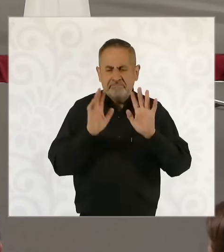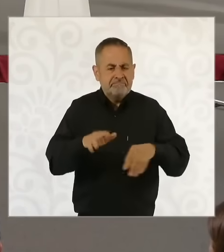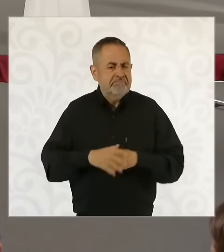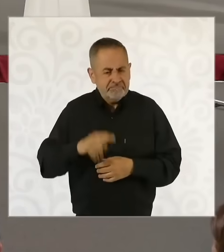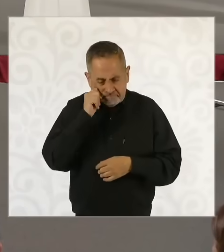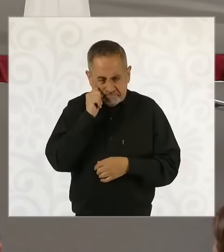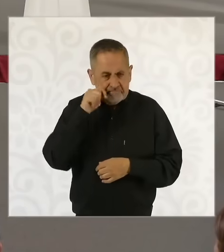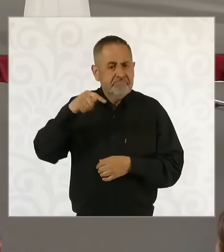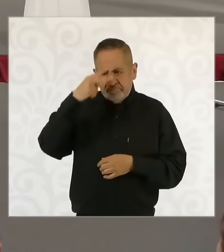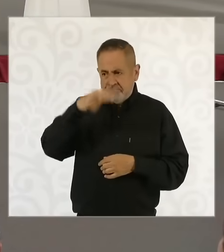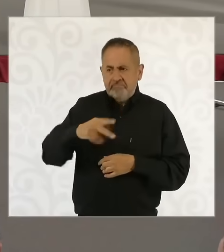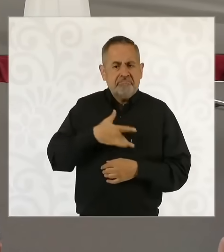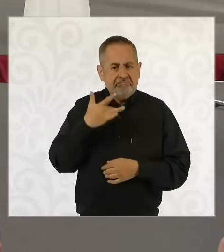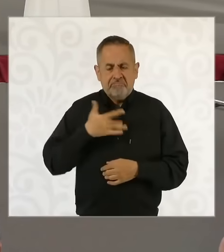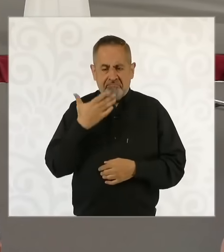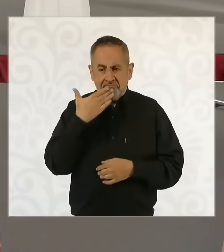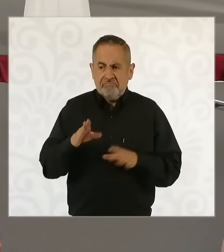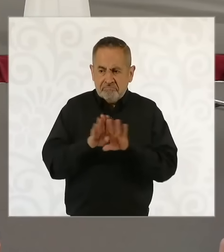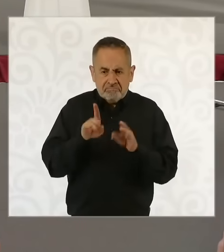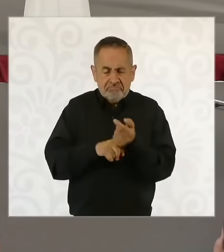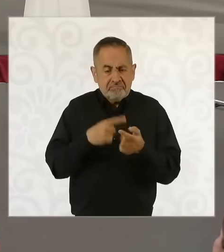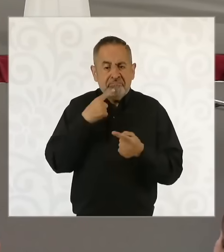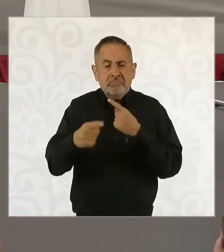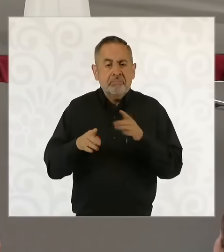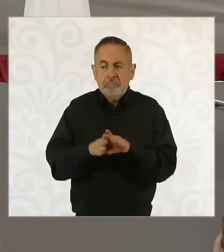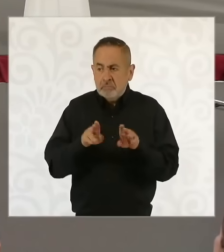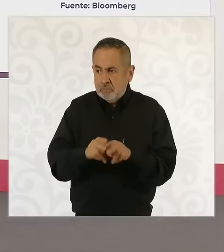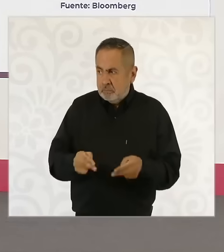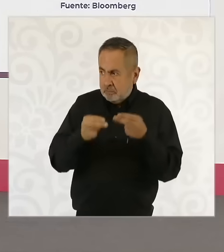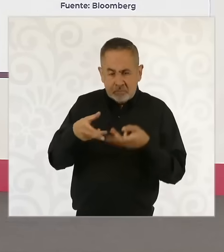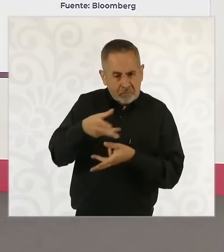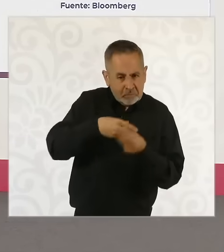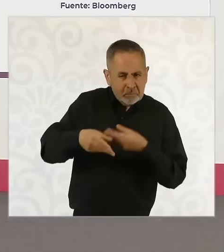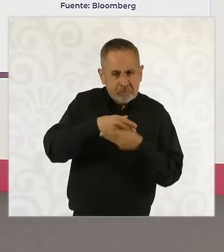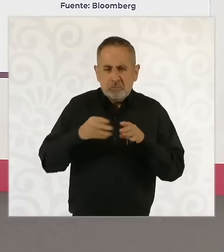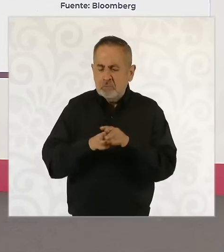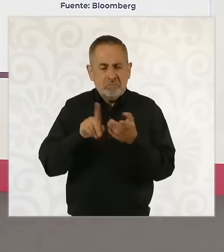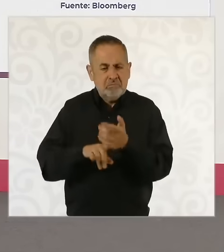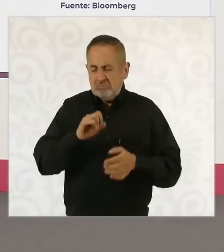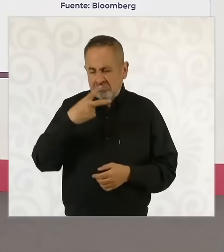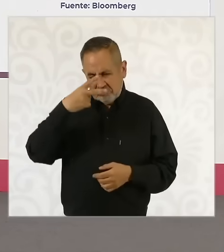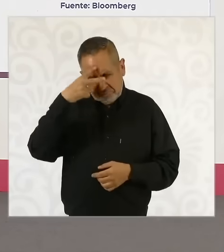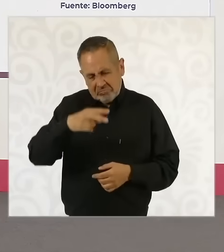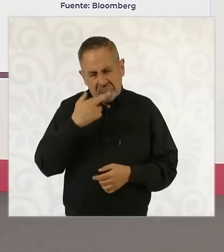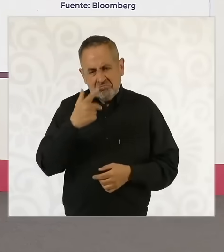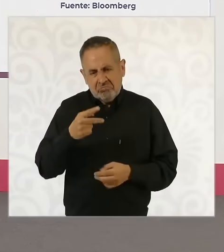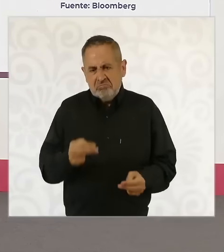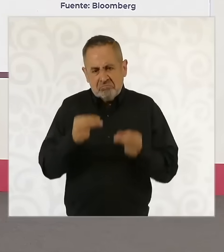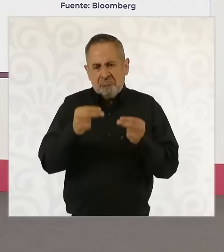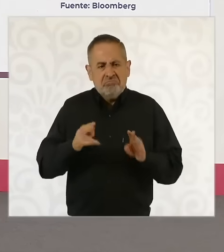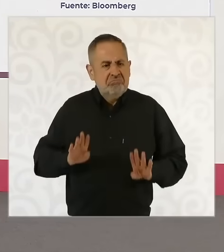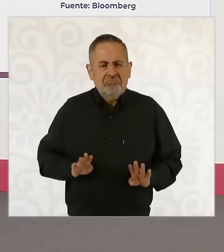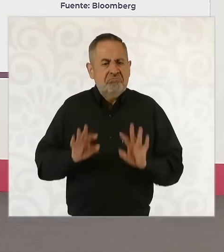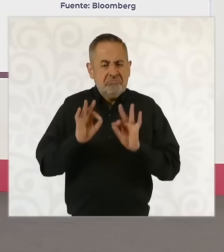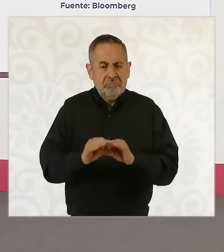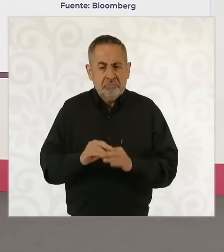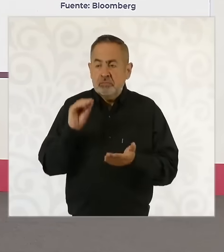buena percepción de lo que llaman los mercados de nuestro país y continúan las inversiones dos